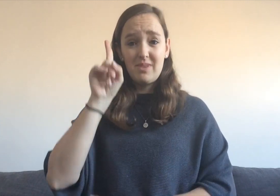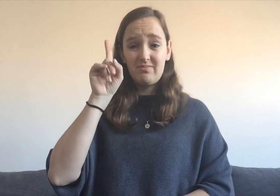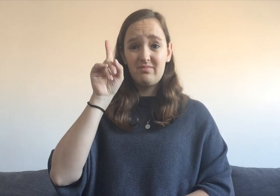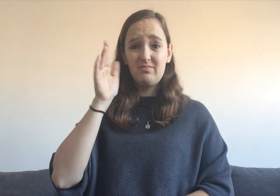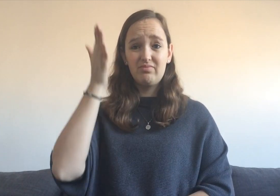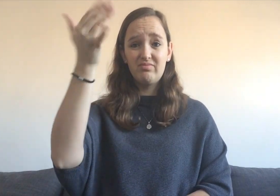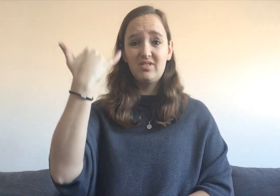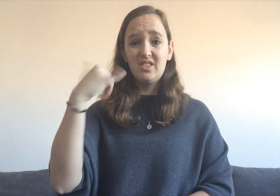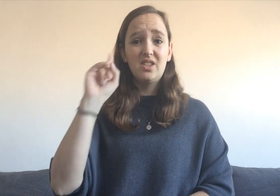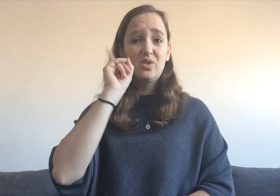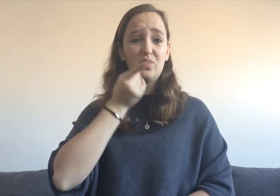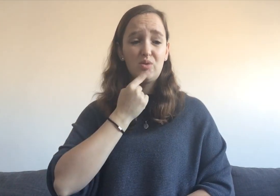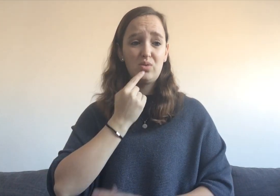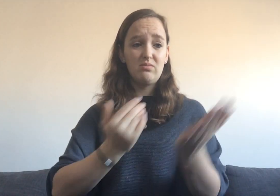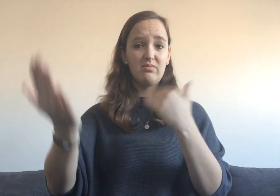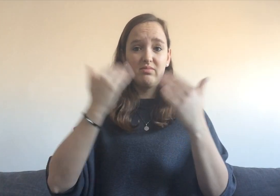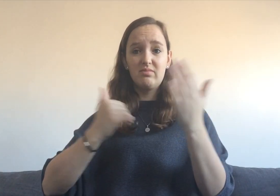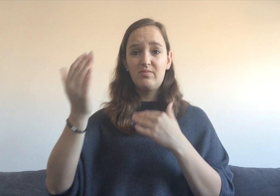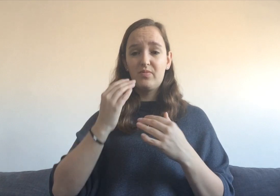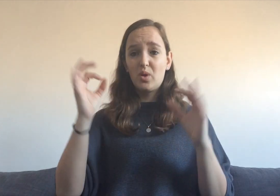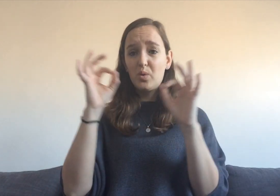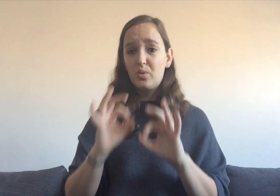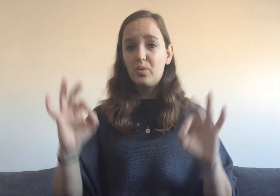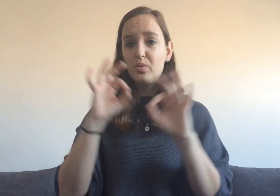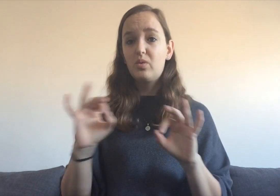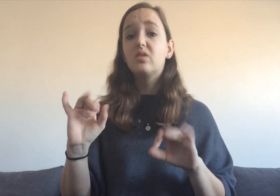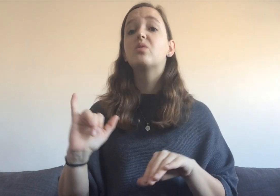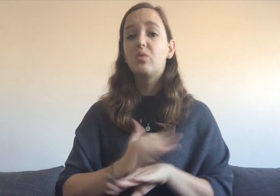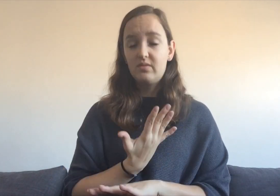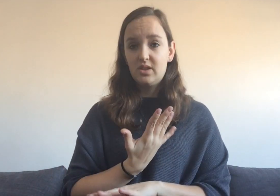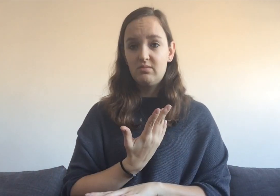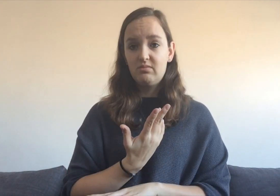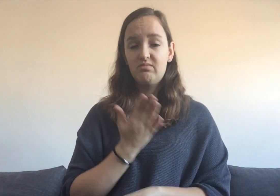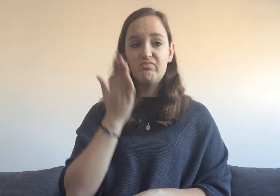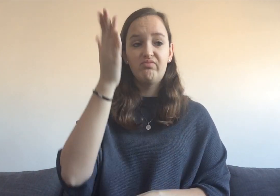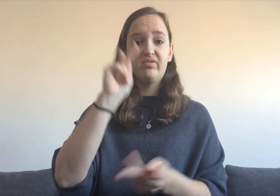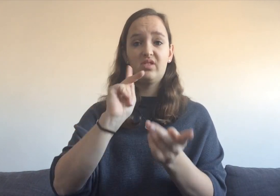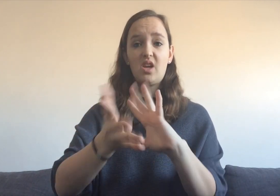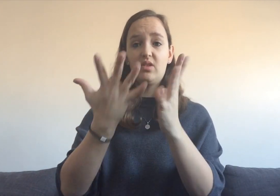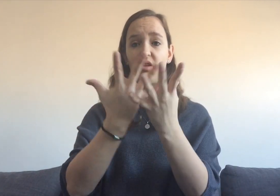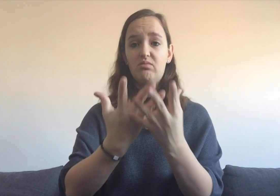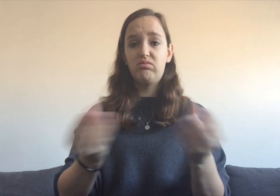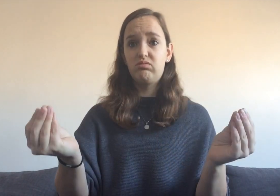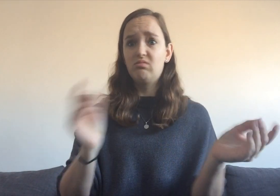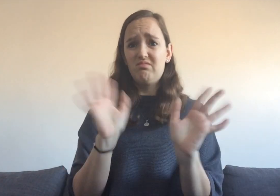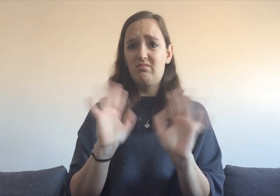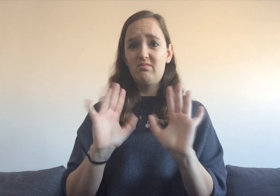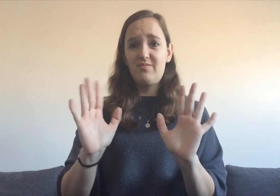Mais... si, à l'avenir, plus aucun sourd ne se joint au Kap Signes, que va-t-il devenir? Il pourrait se dissoudre Ce serait vraiment dommage !